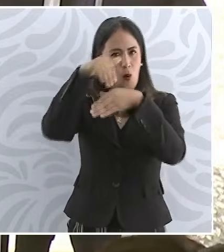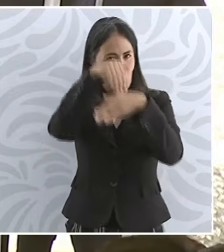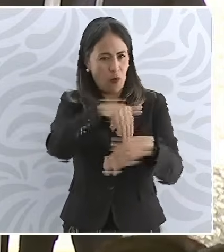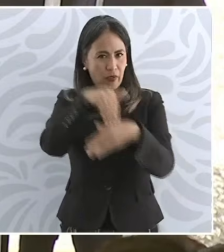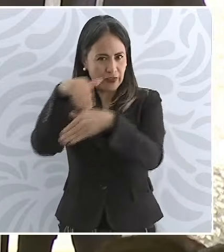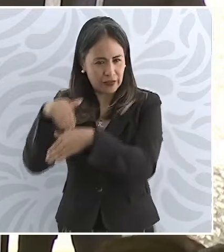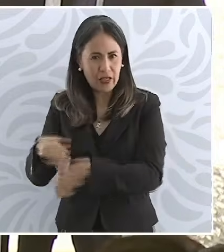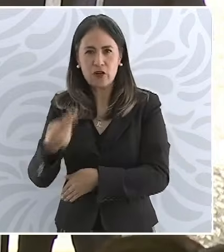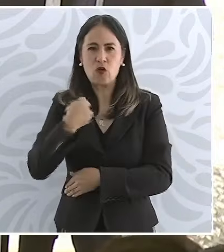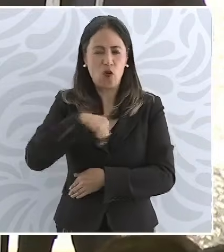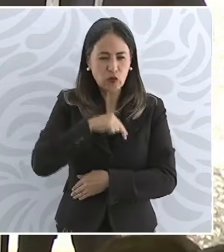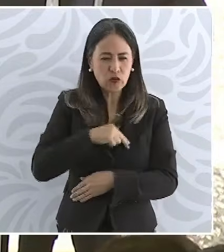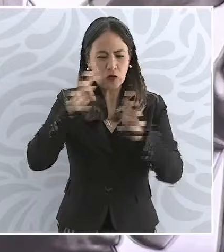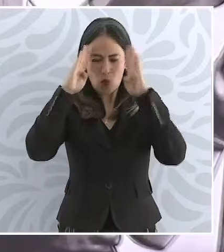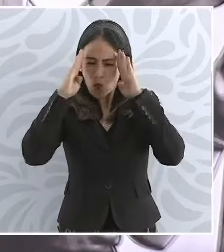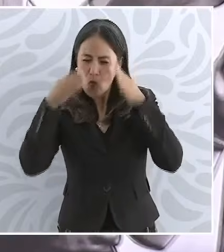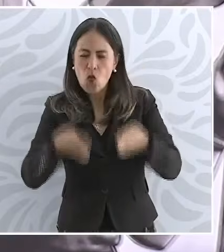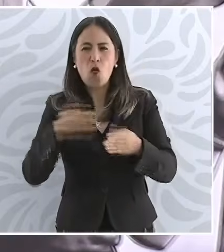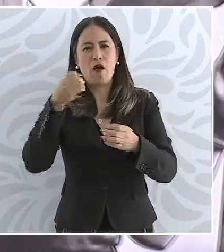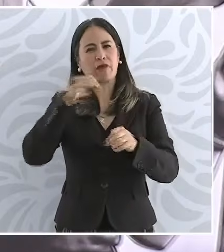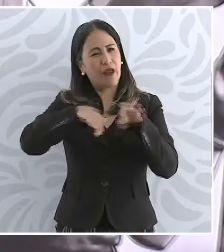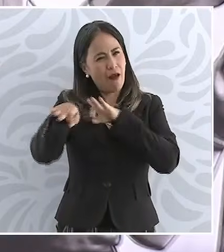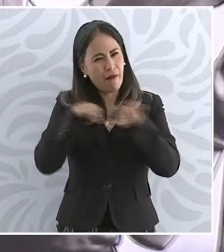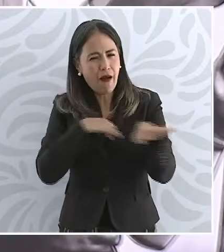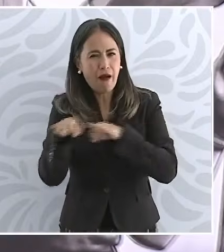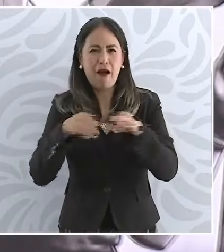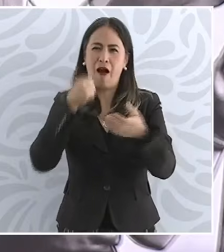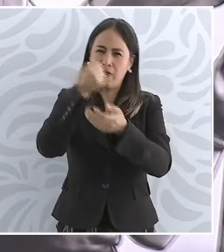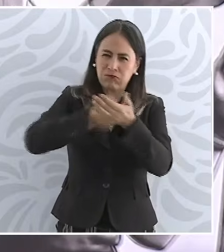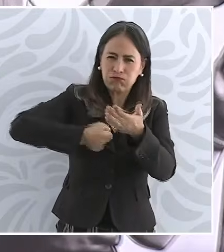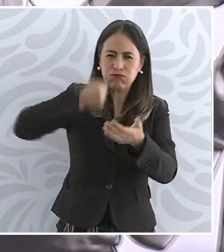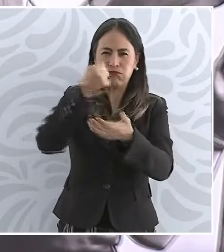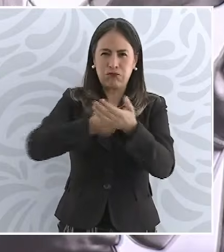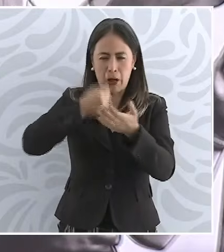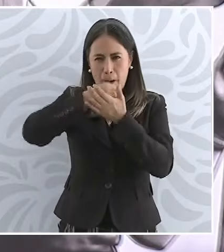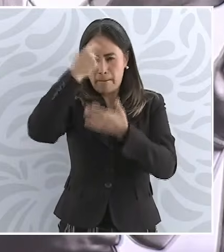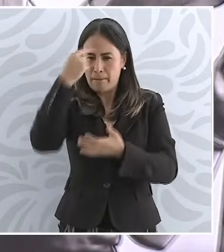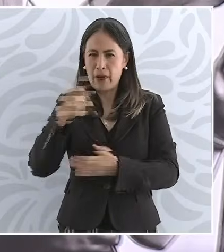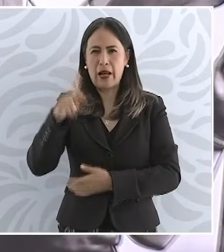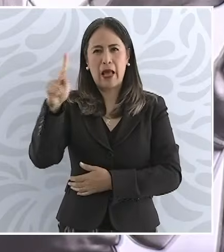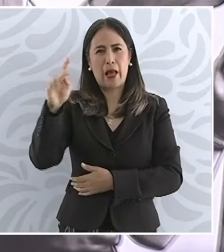dedicación y compromiso para restablecer y fortalecer el papel de petróleos mexicanos